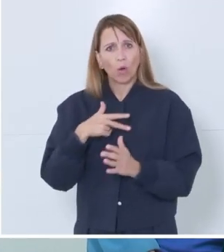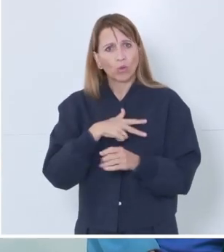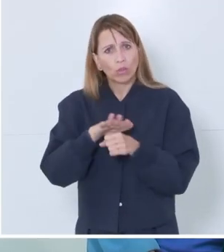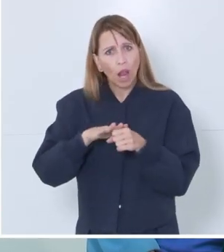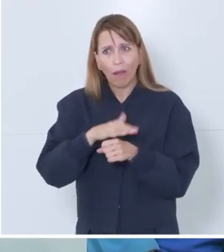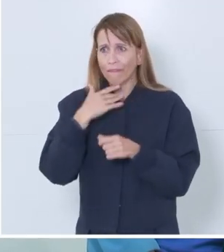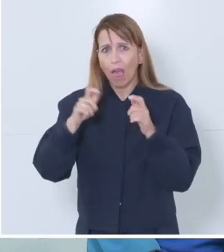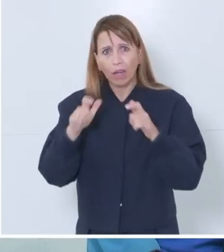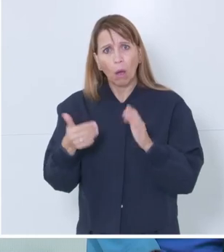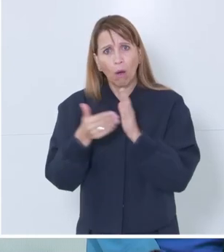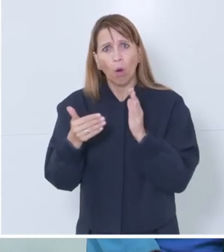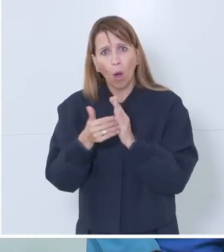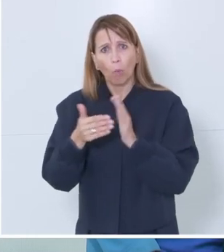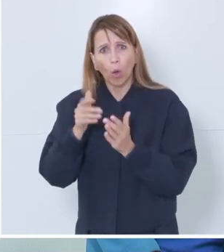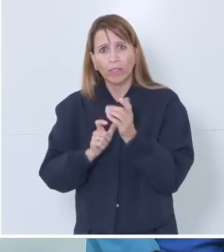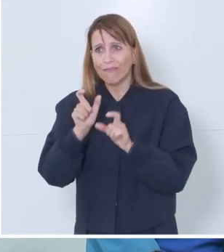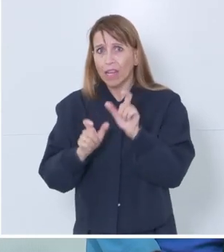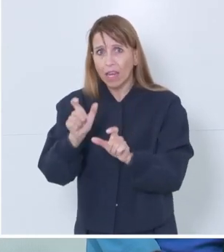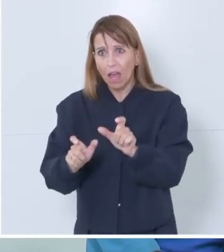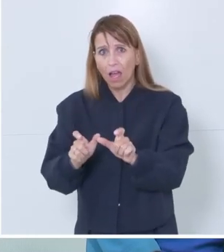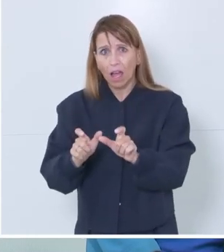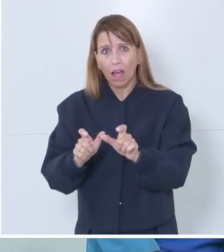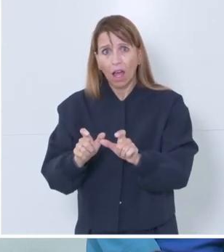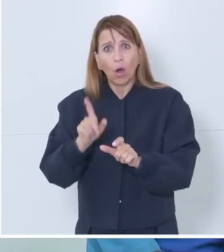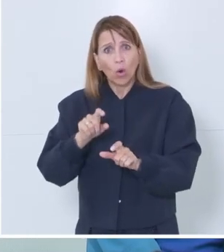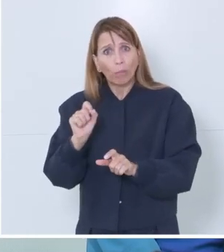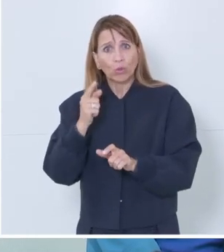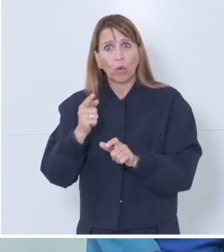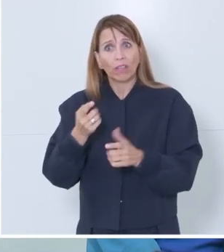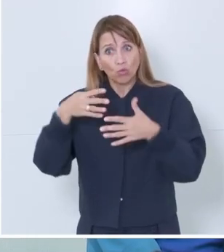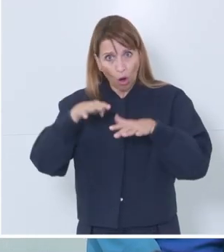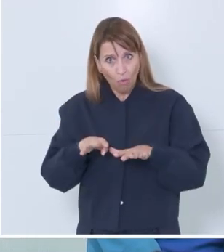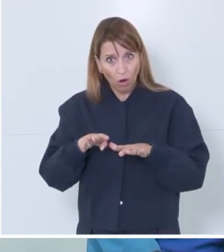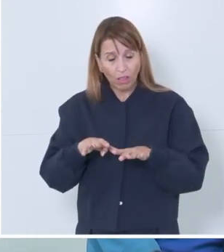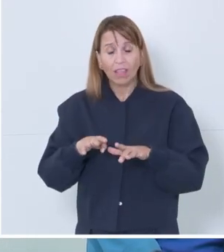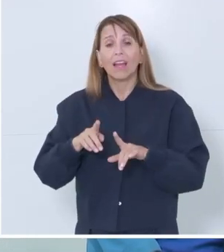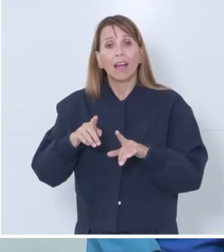und wenn wir eben auch außerhalb der neun Monate denken, in vielen Einrichtungen wir hier auch,